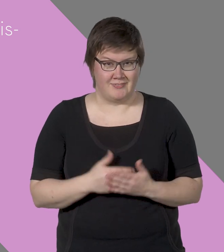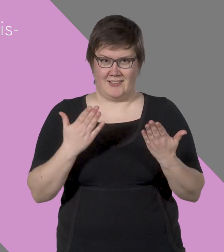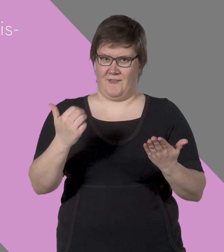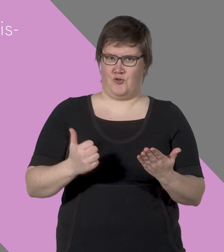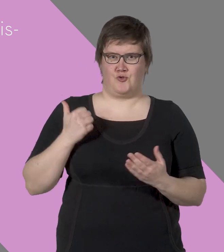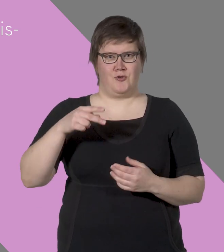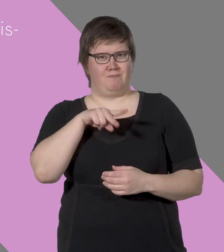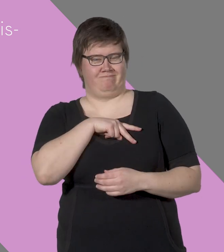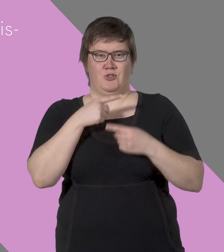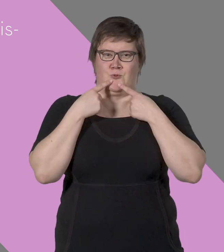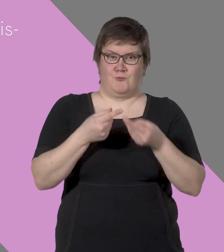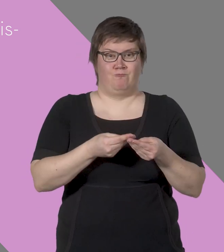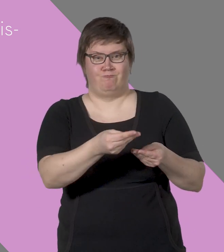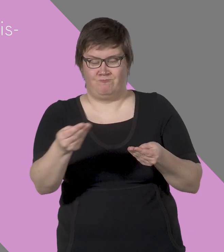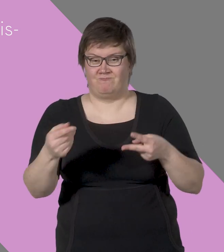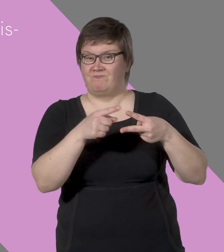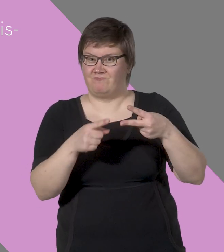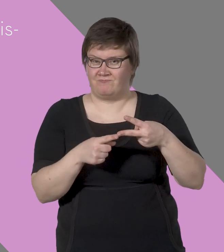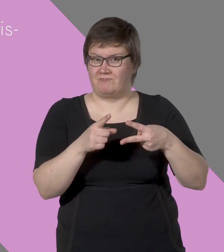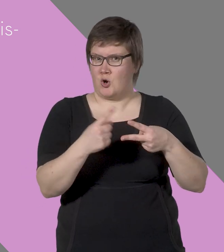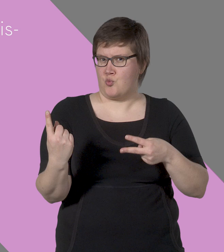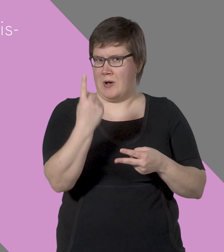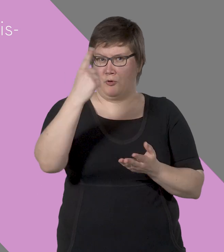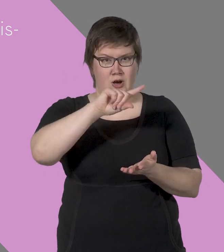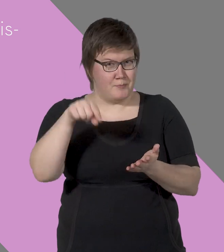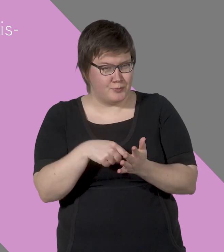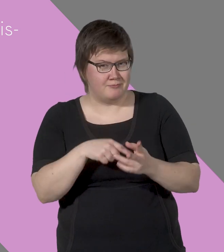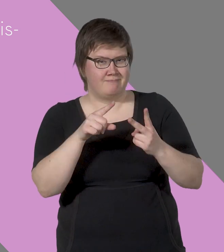Tämän vuoden tunnustukset jaettiin Kuopion kaupungille -